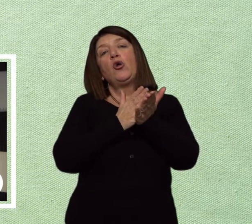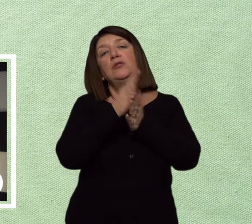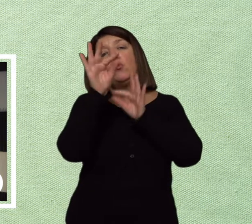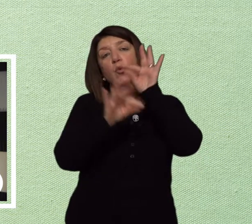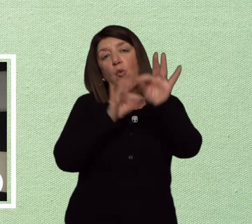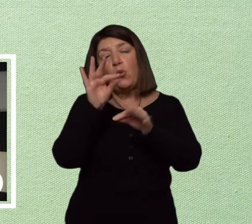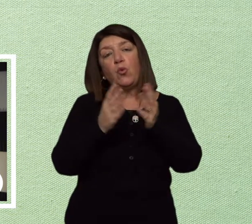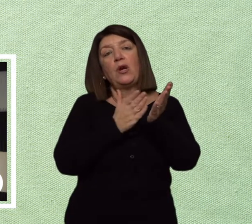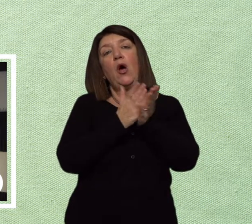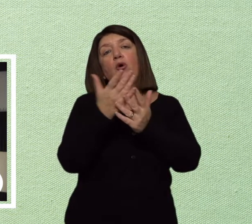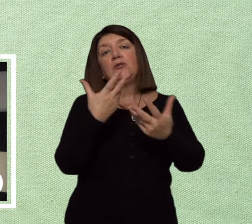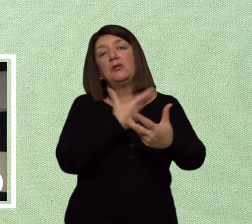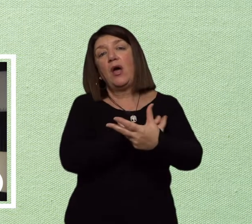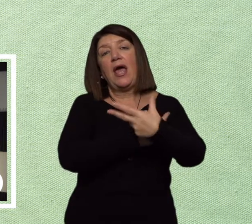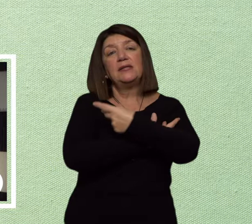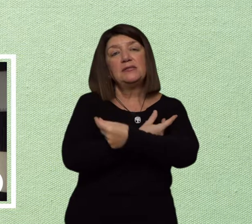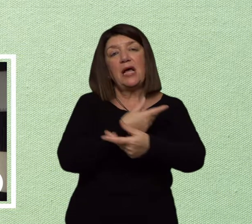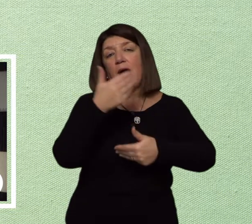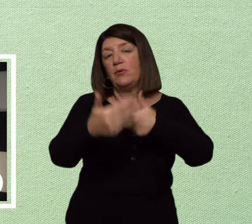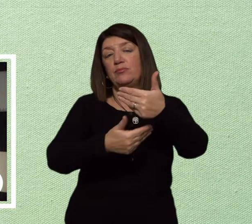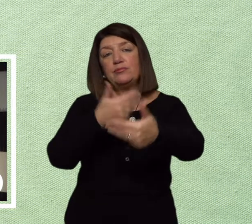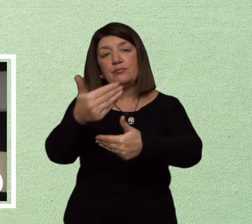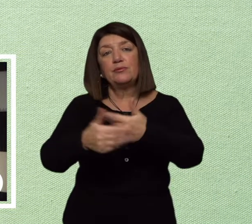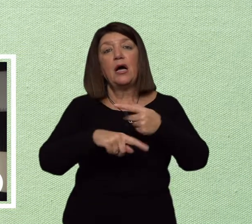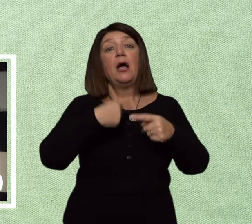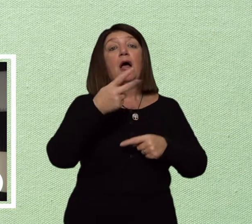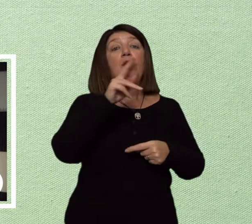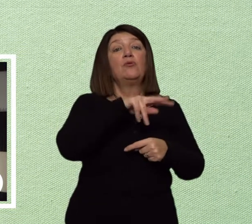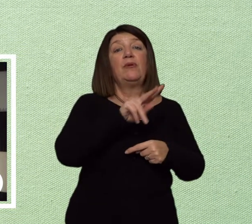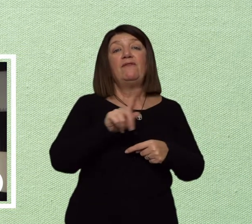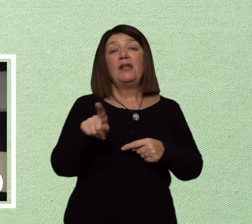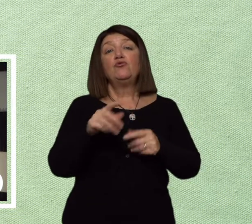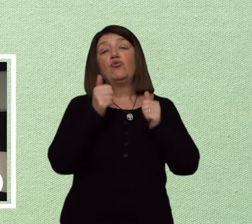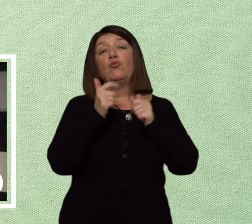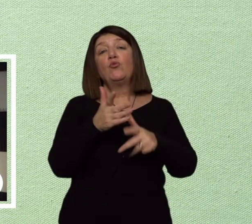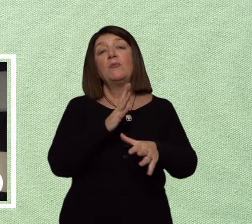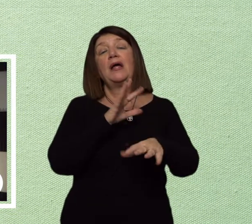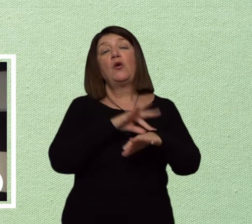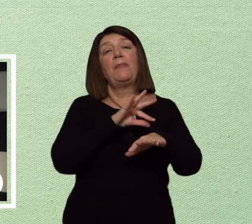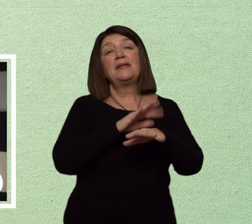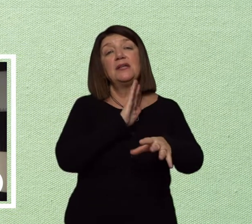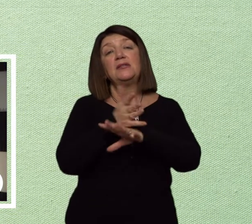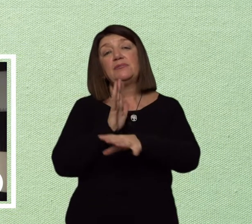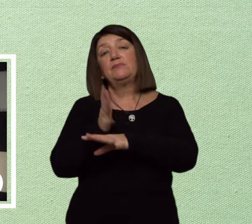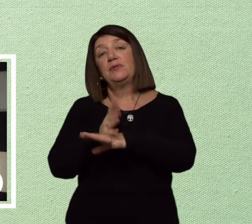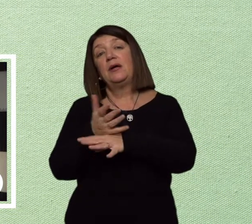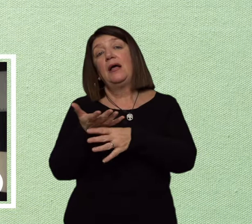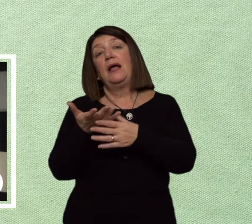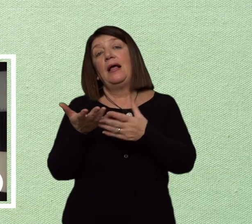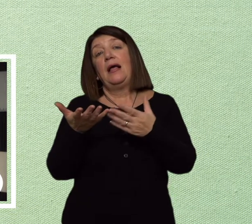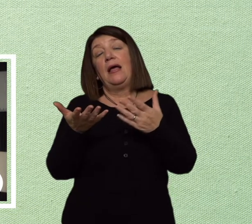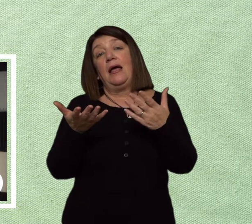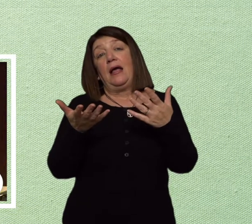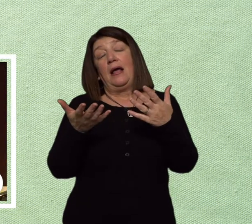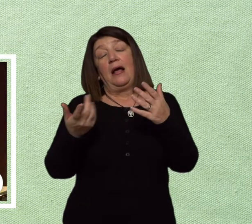e poi comunque nel 2021 il numero di pazienti è salito praticamente a quello degli standard. -L'hai già detto,